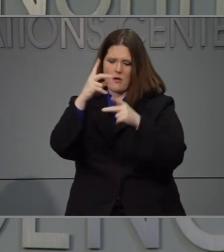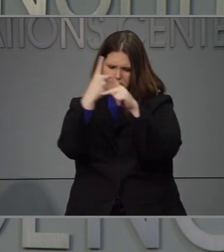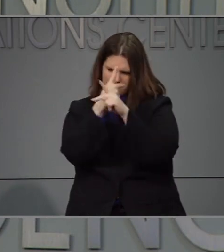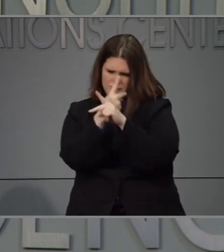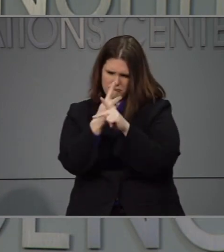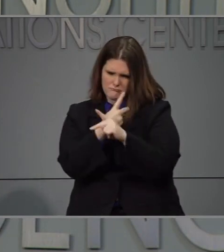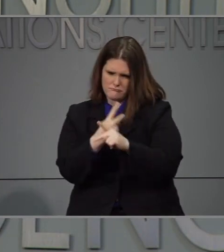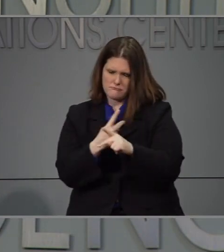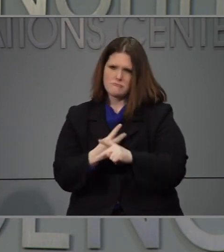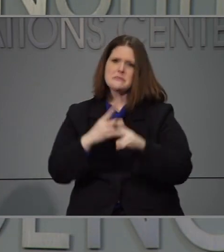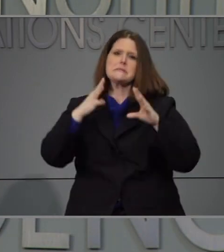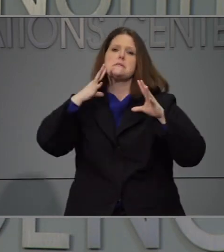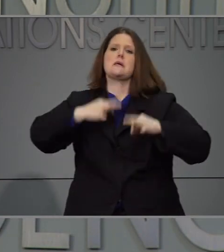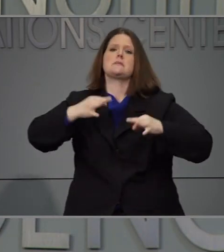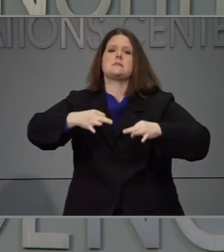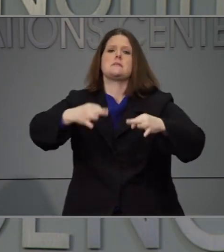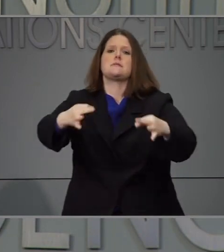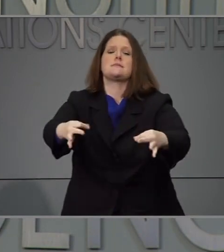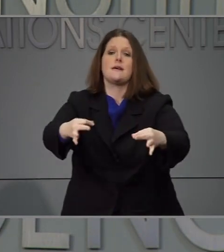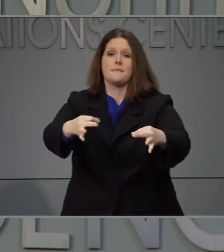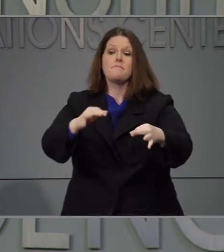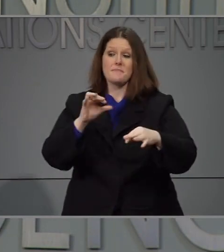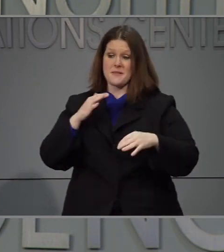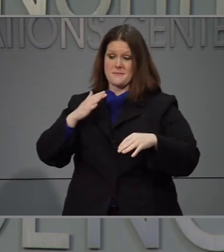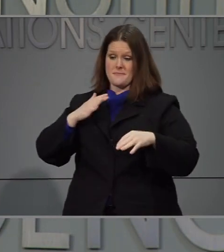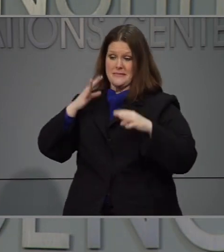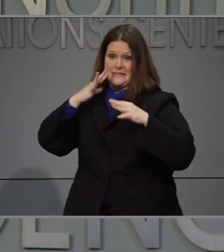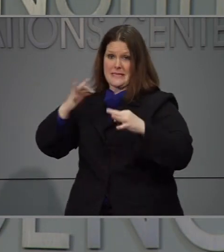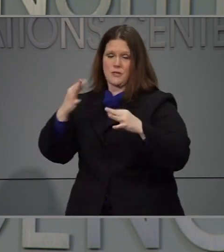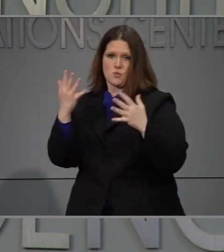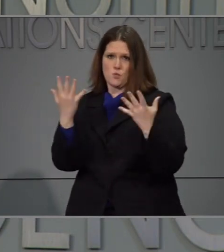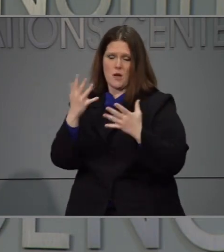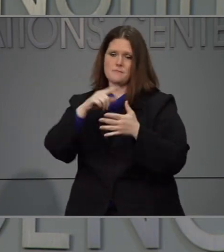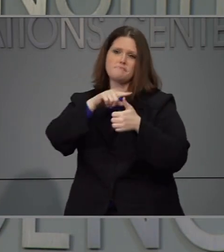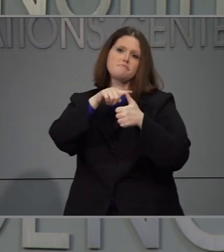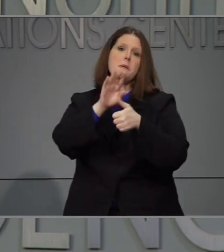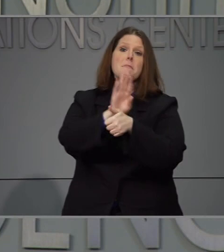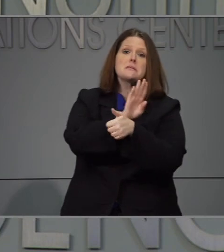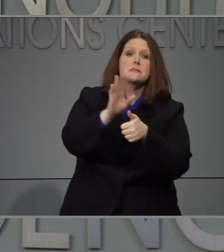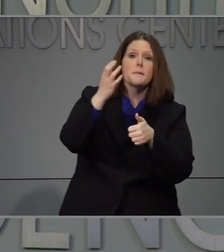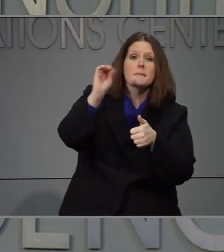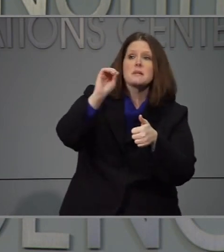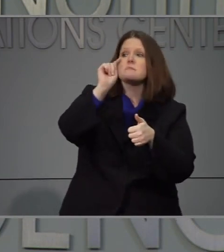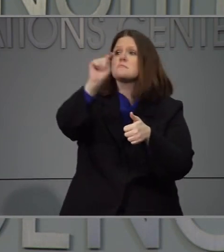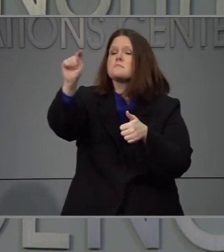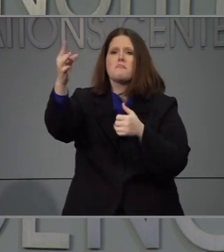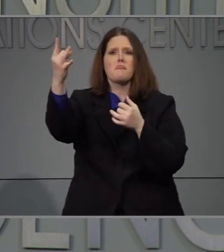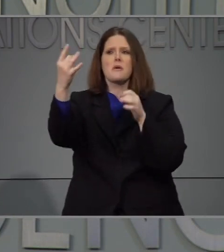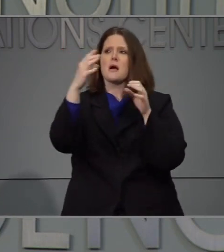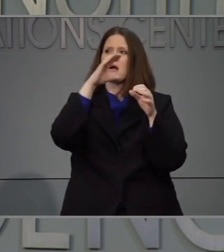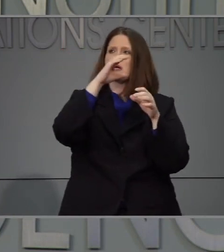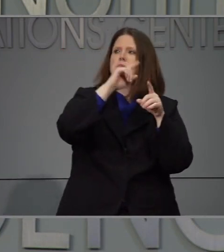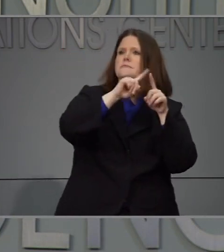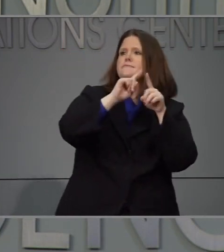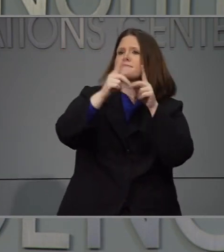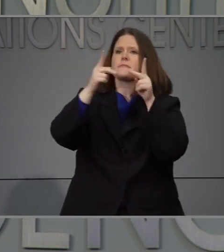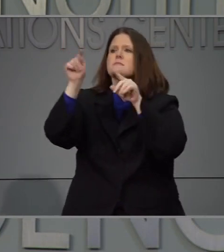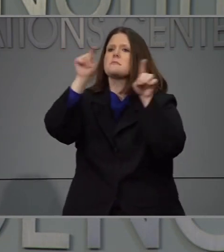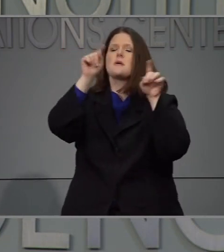posibles para guiar nuestras decisiones. Este proceso de